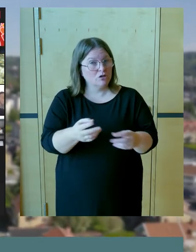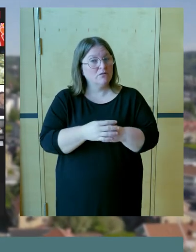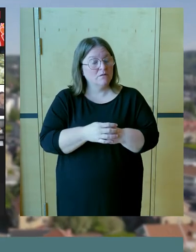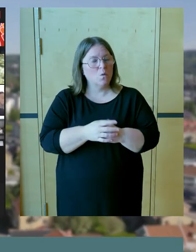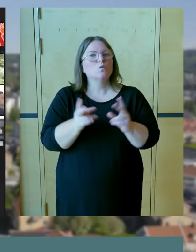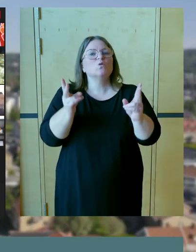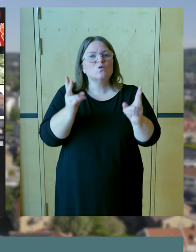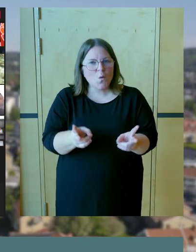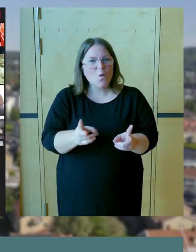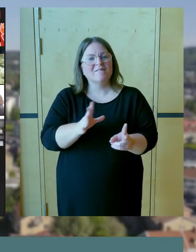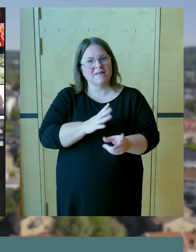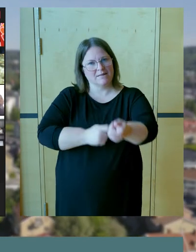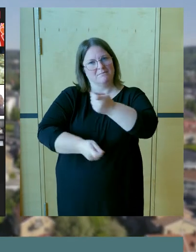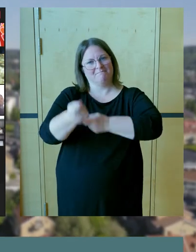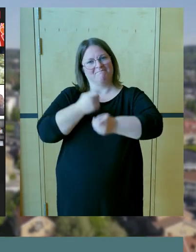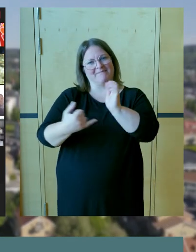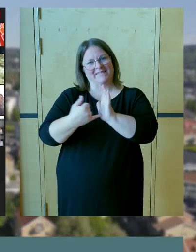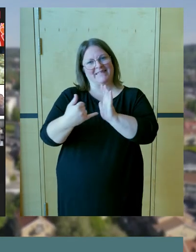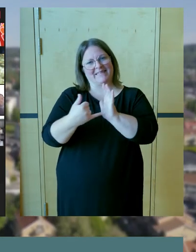Driftkostnaden för det här